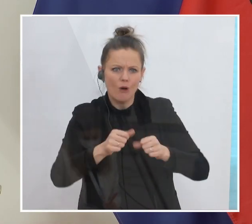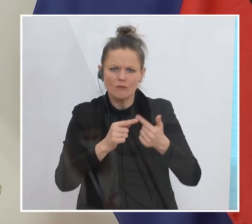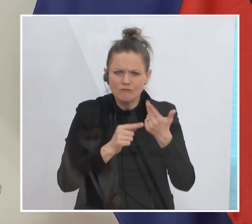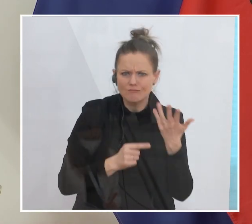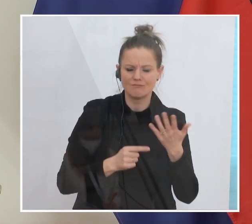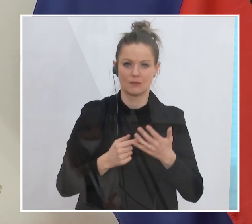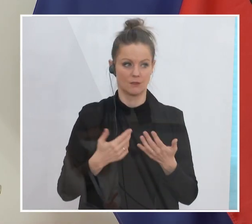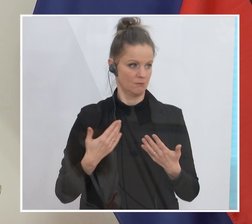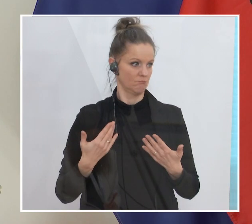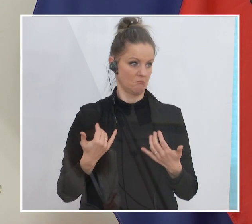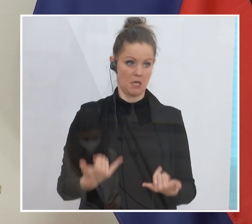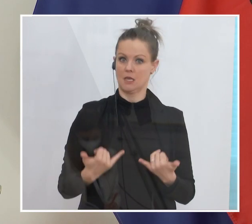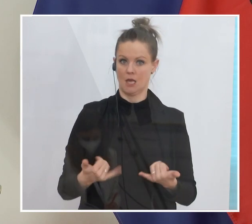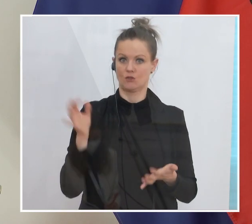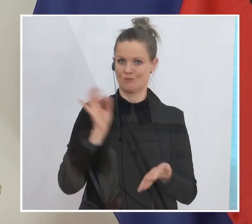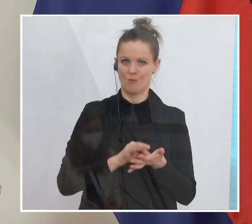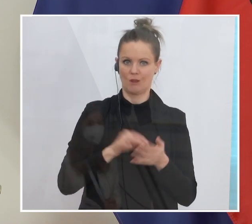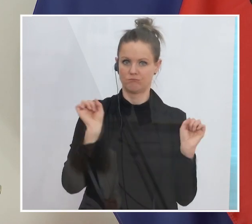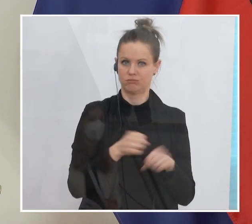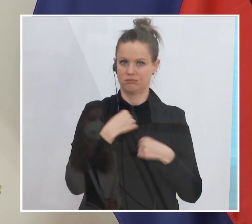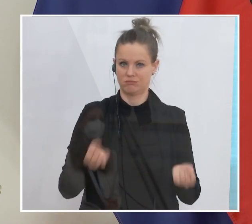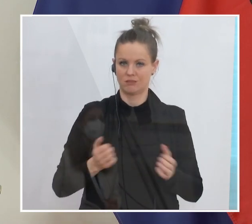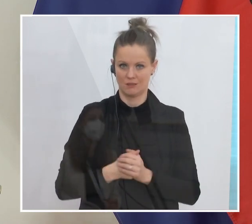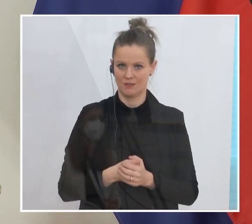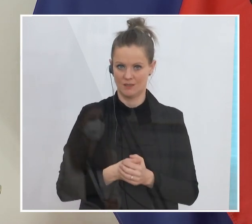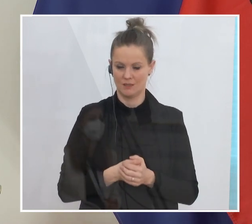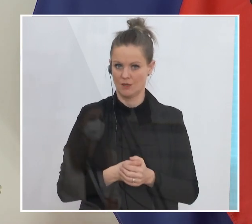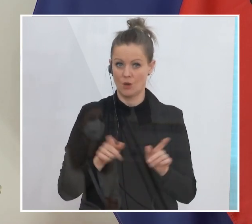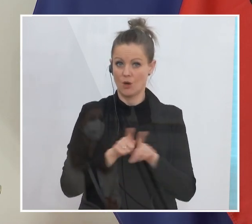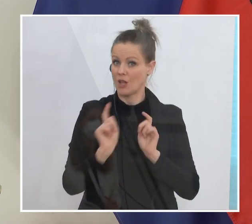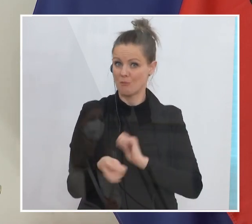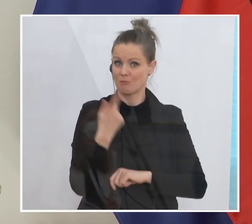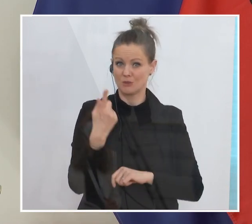das ist in der Art und Weise zurzeit nicht möglich. Und vor allem gilt unsere Sorge den